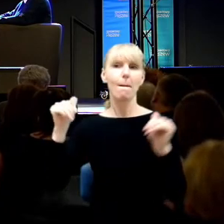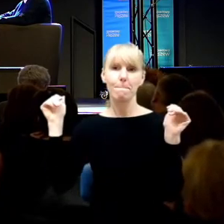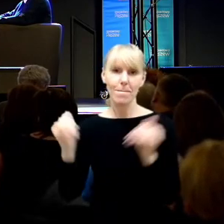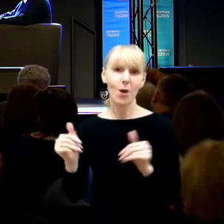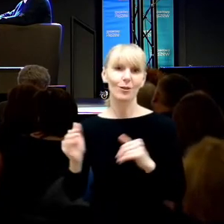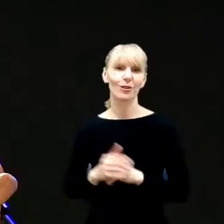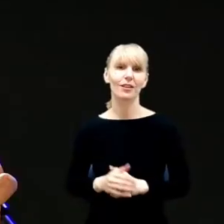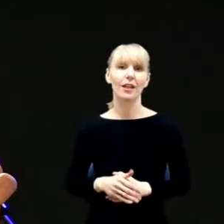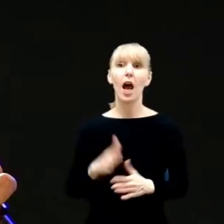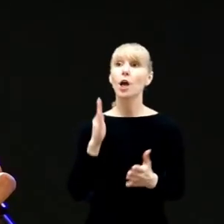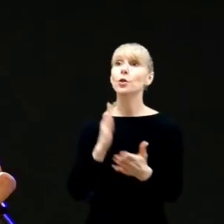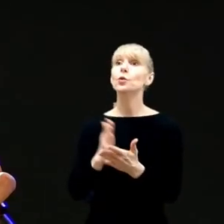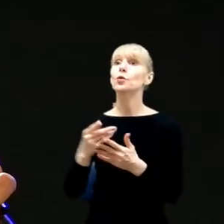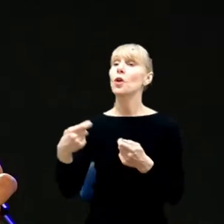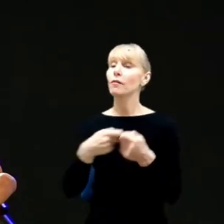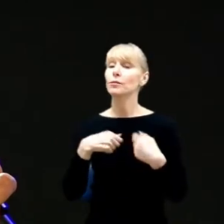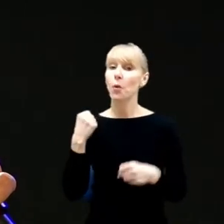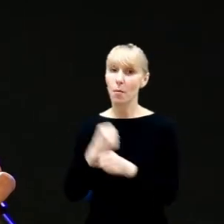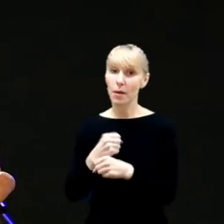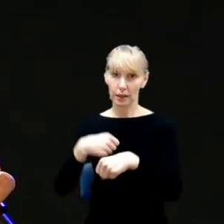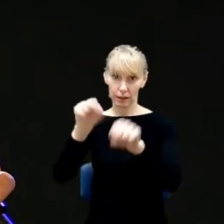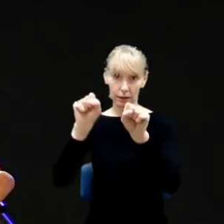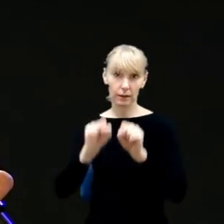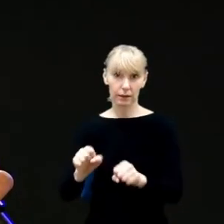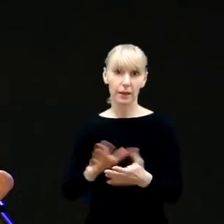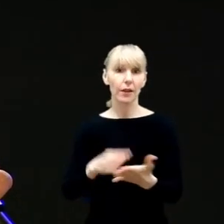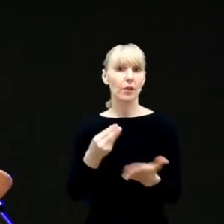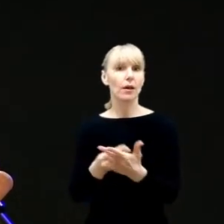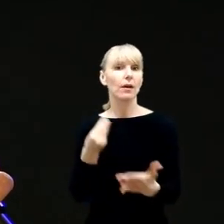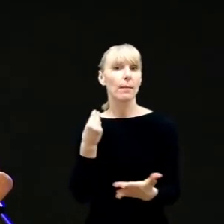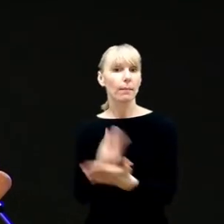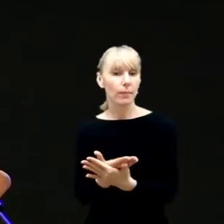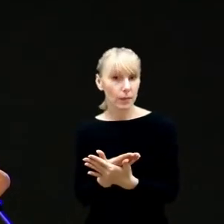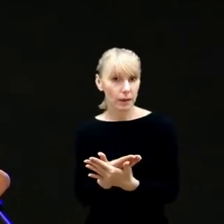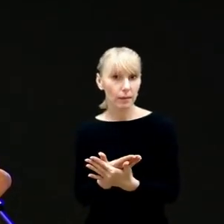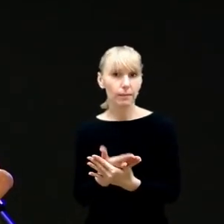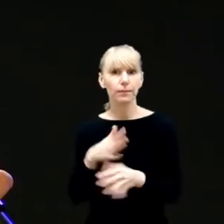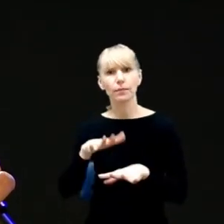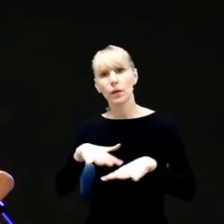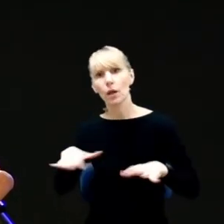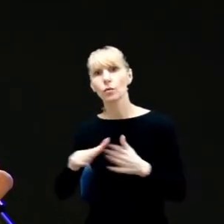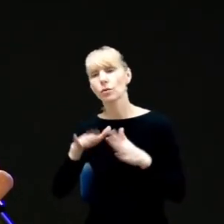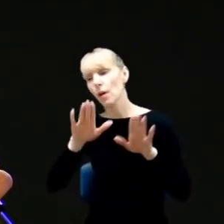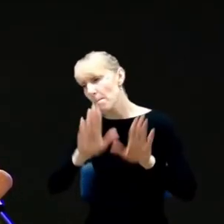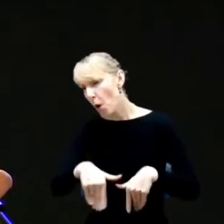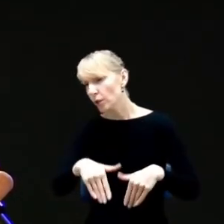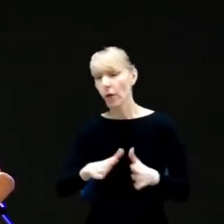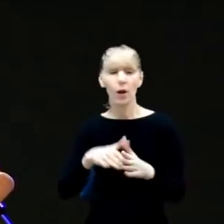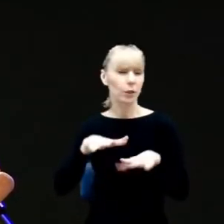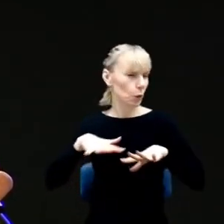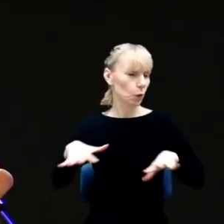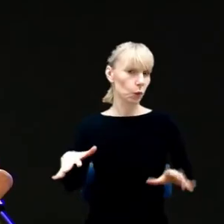Inwestycja jest objęta szeregiem pozwoleń, bo mamy tam i linie średniego napięcia,